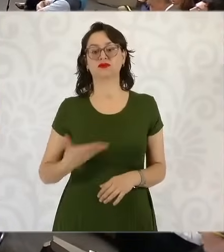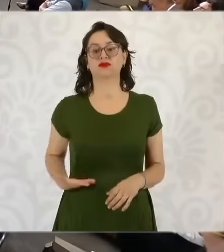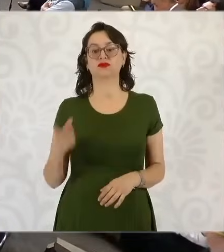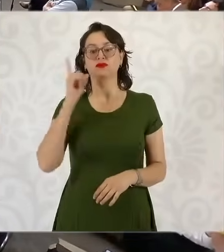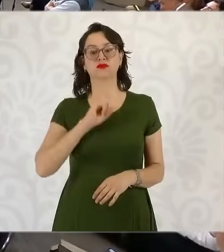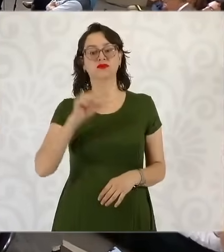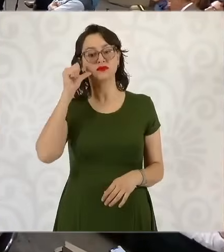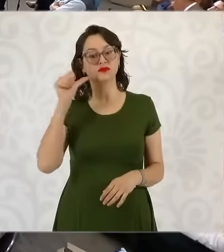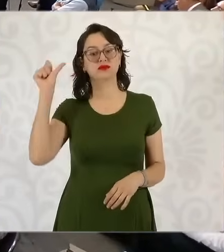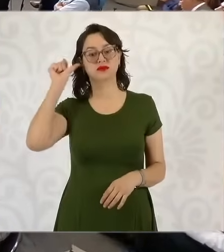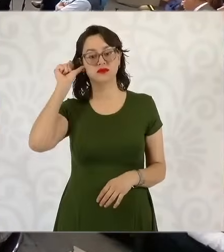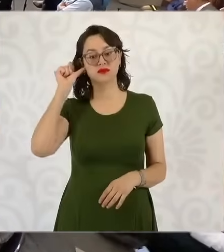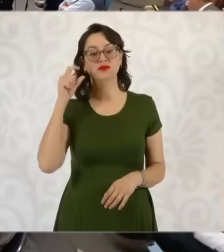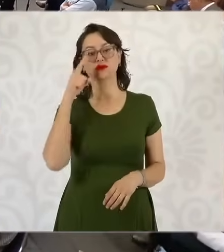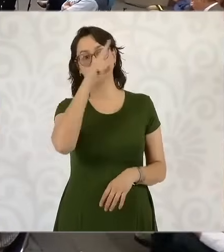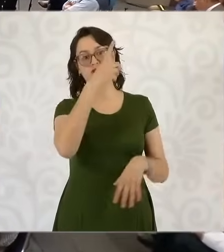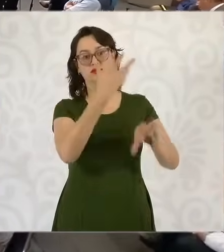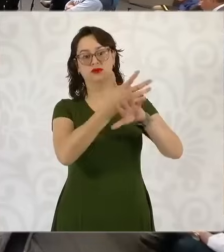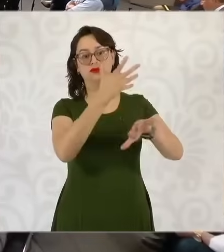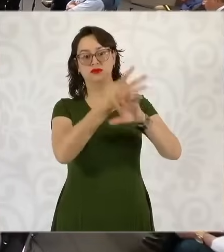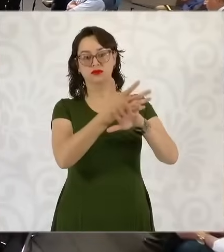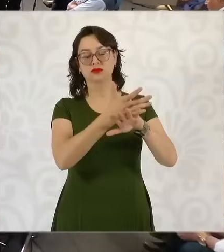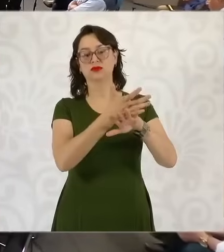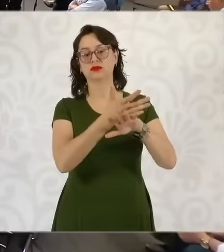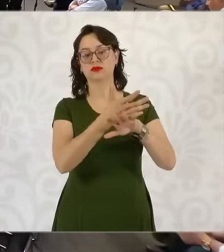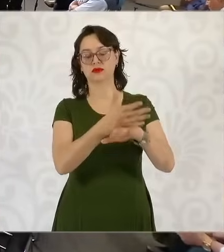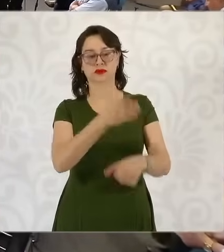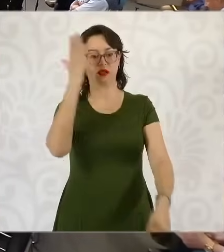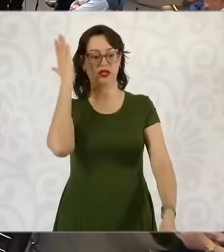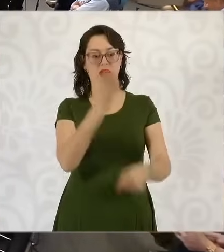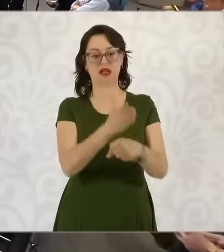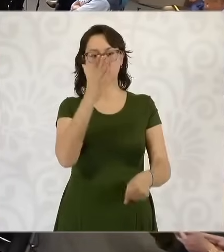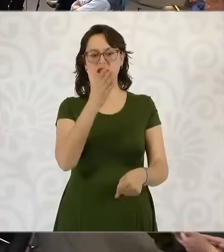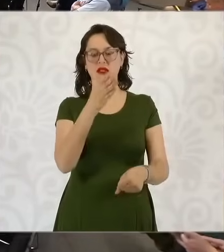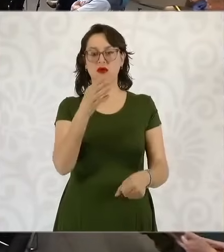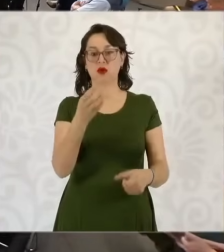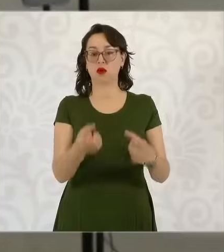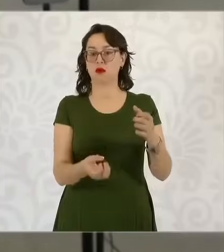la primera imputación por narcoterrorismo ¿de qué forma va a actuar el gobierno de México señalan a